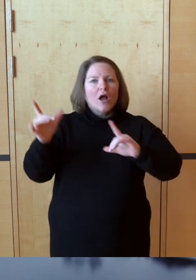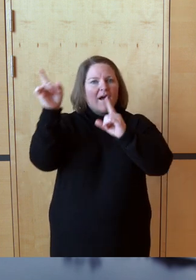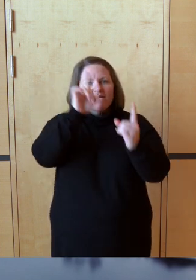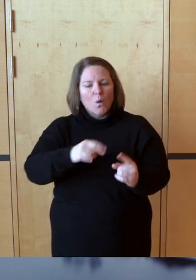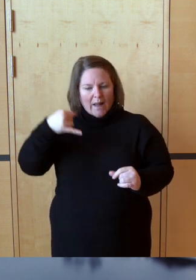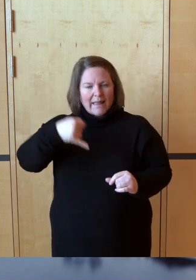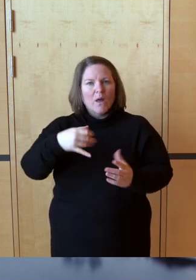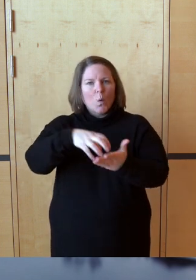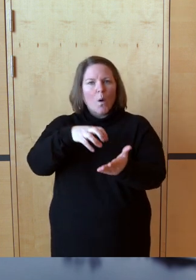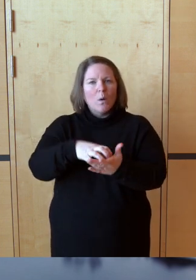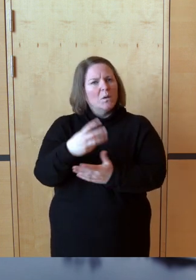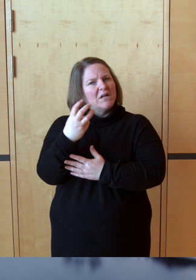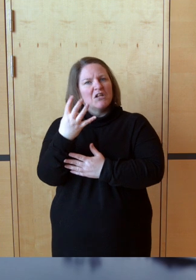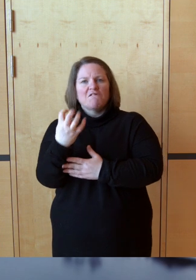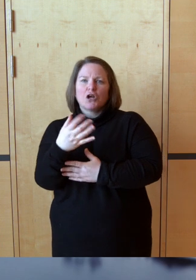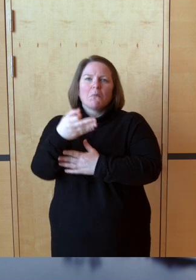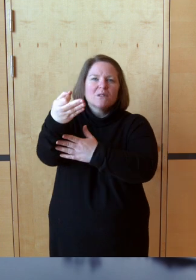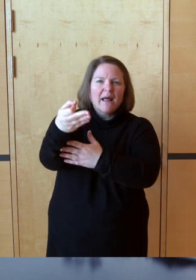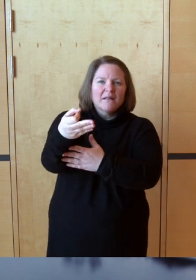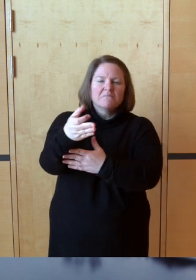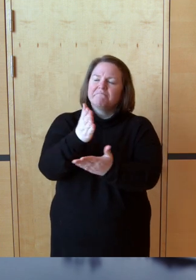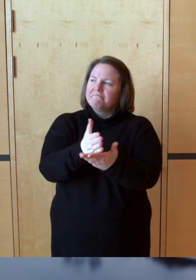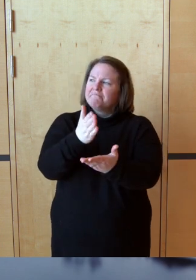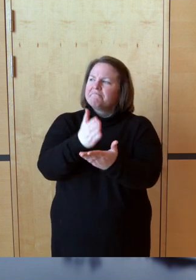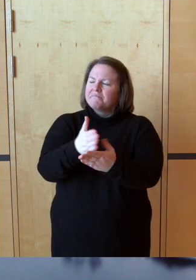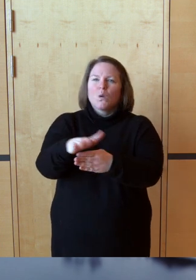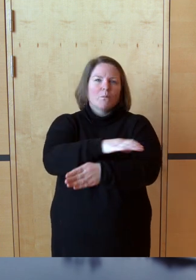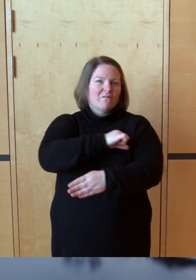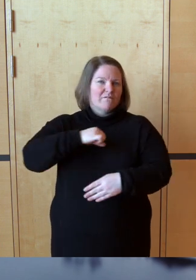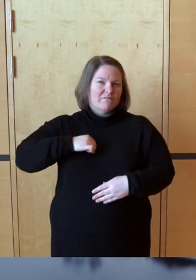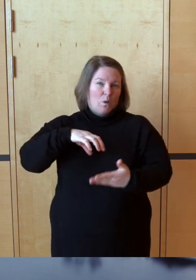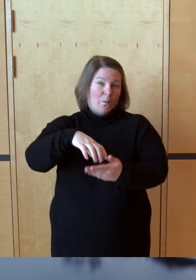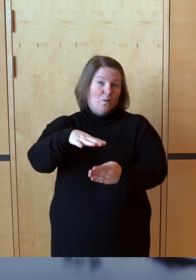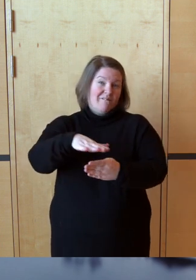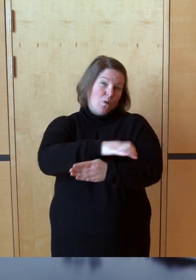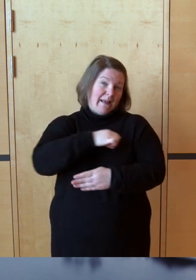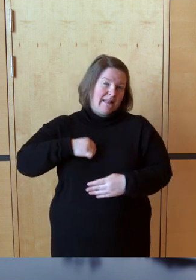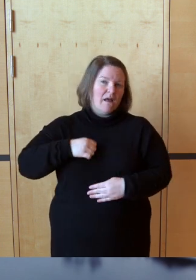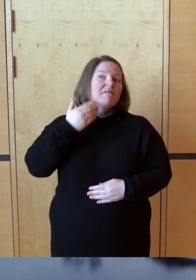Det är inte osannolikt att ett kommunfullmäktige i framtiden också komma och ta ett beslut om en ytterlig